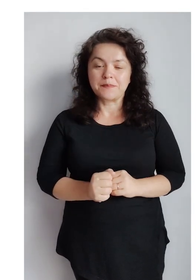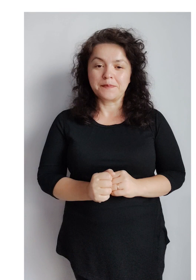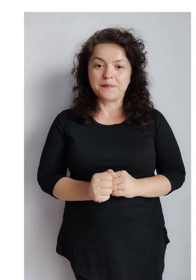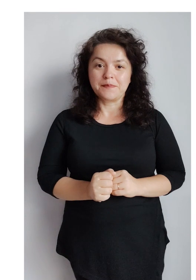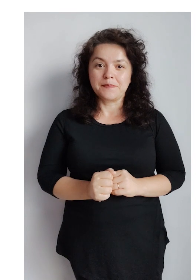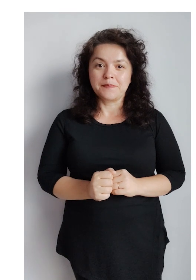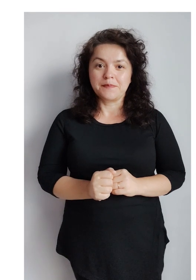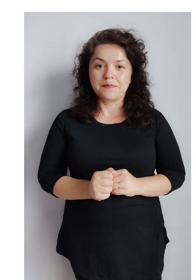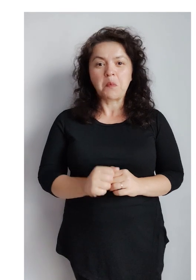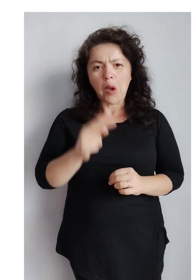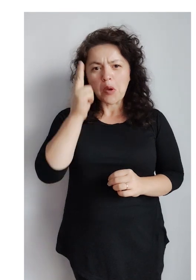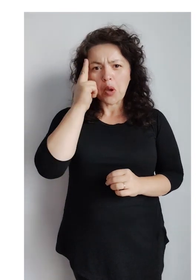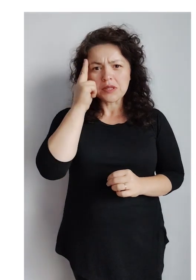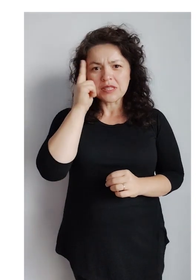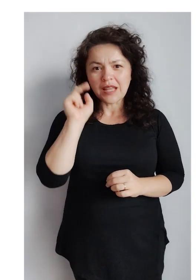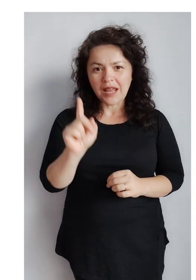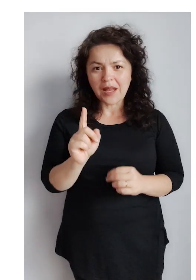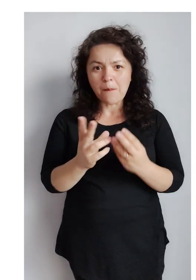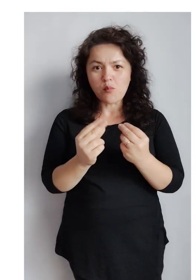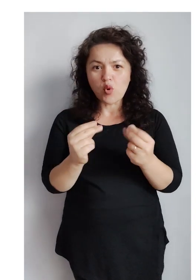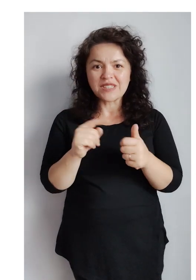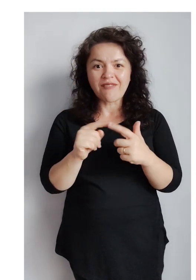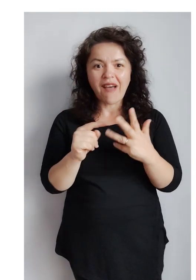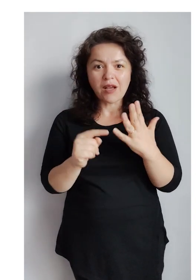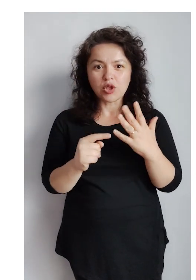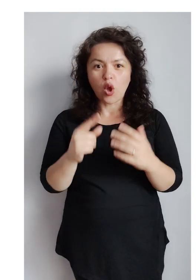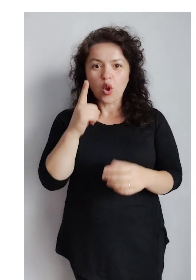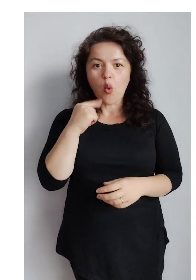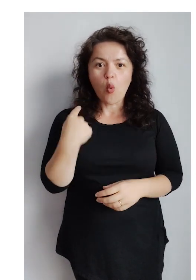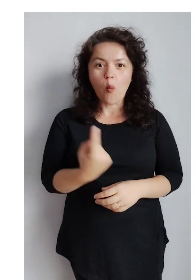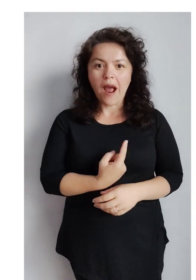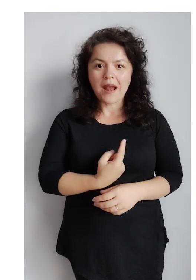Ea în considerare mulți factori umani.